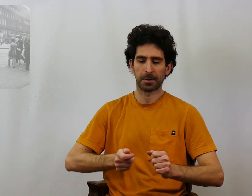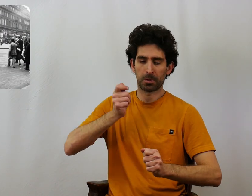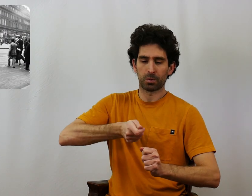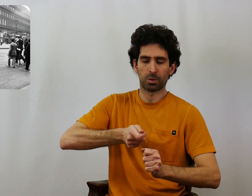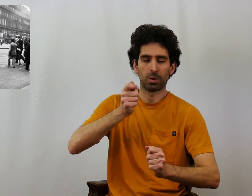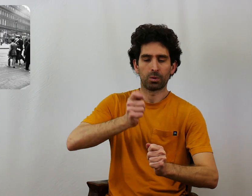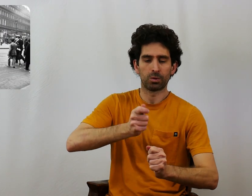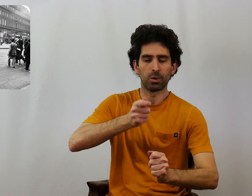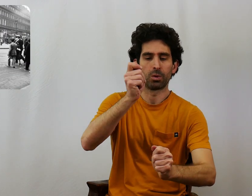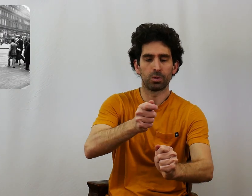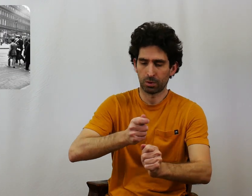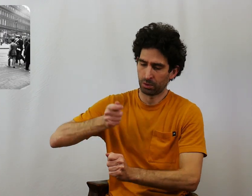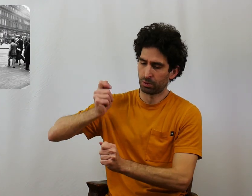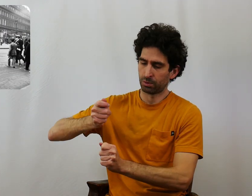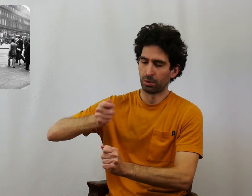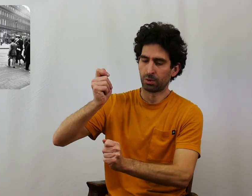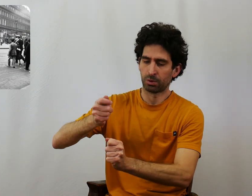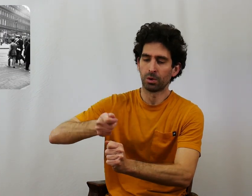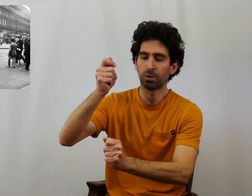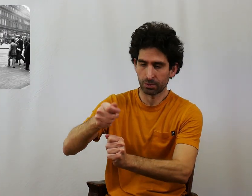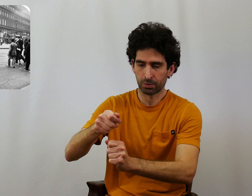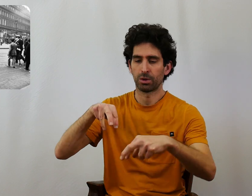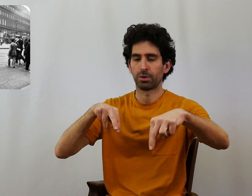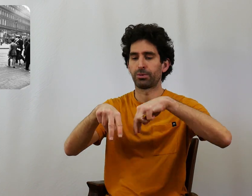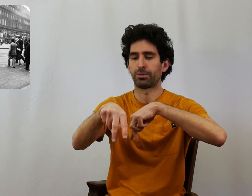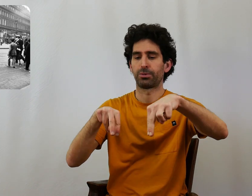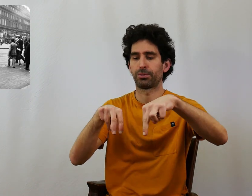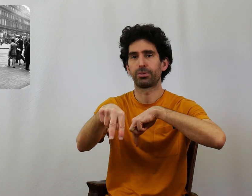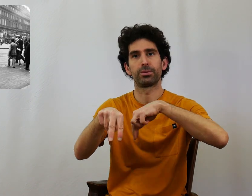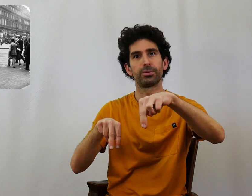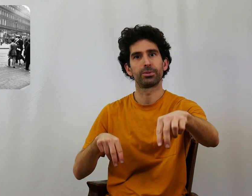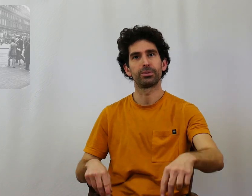Les piétons passaient entre deux rangées de clous.